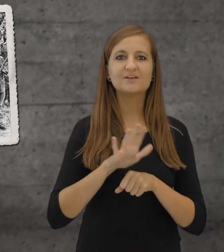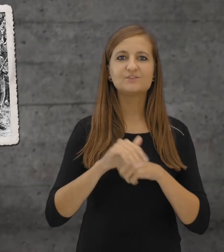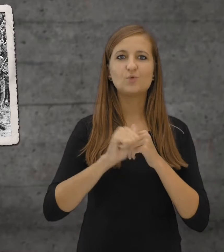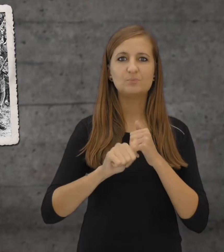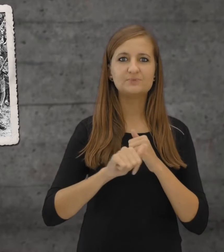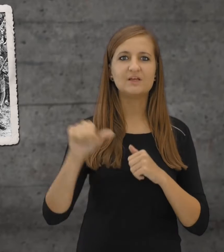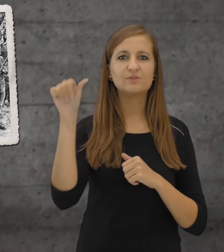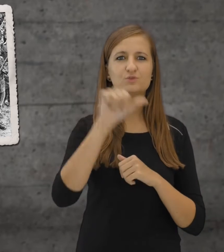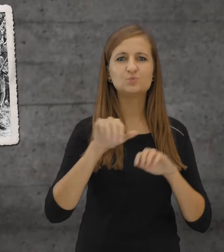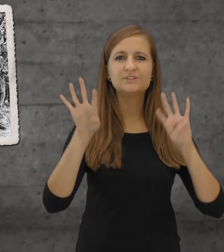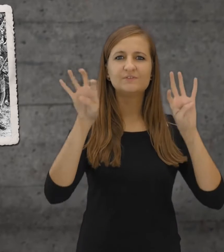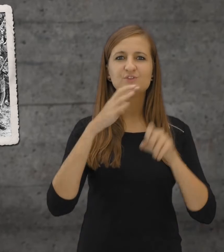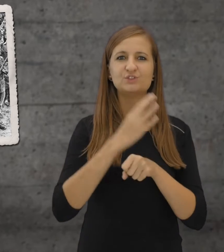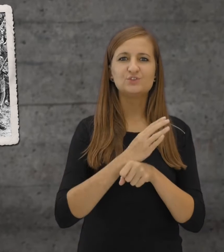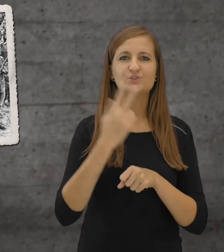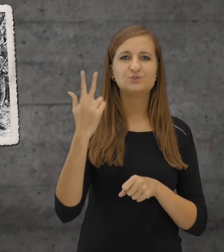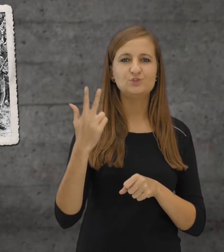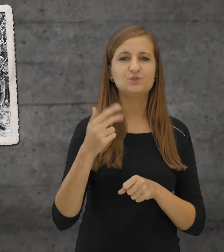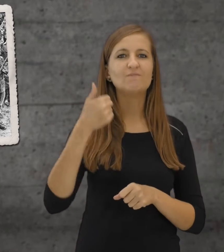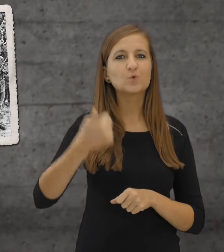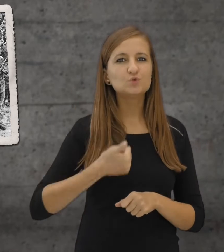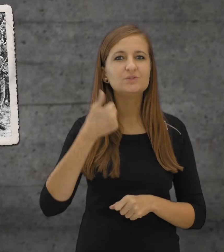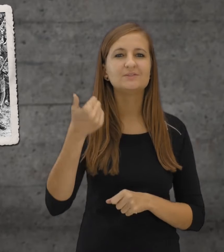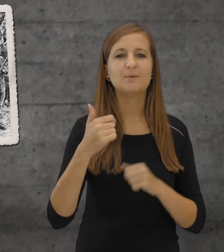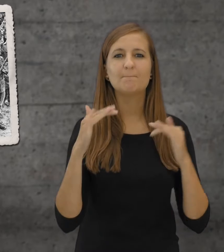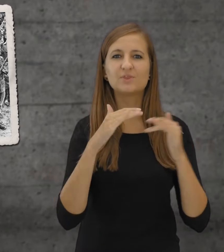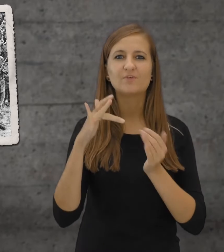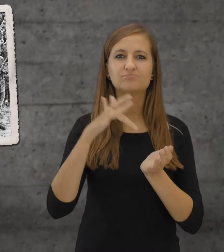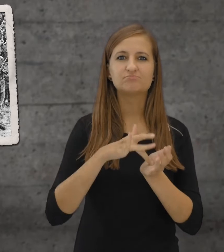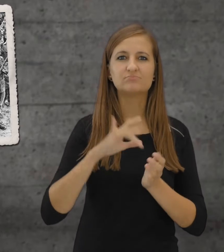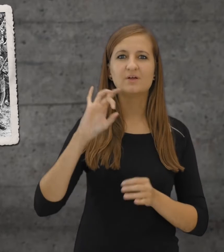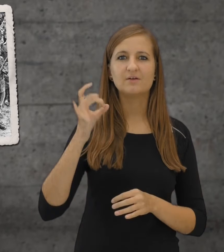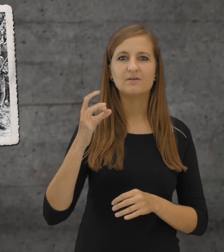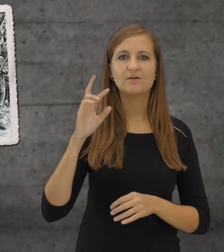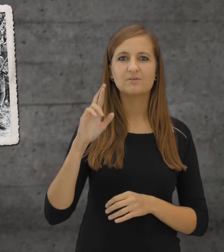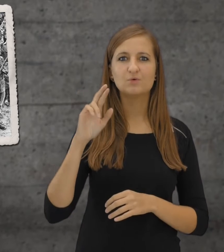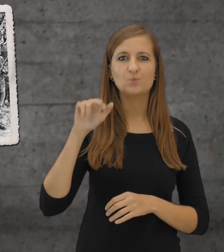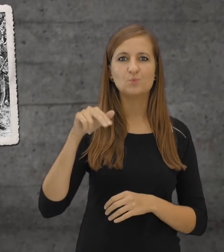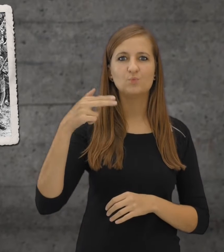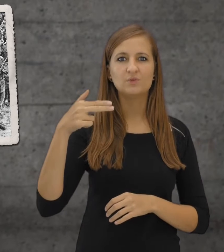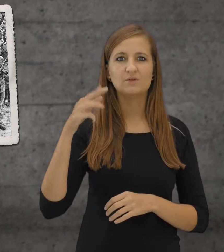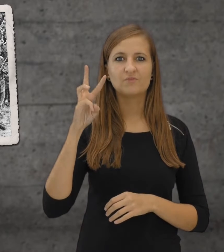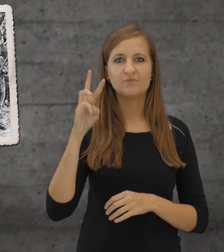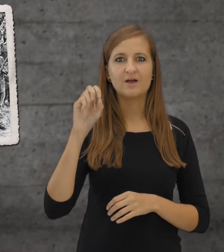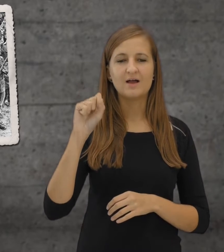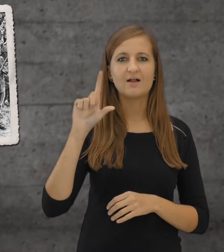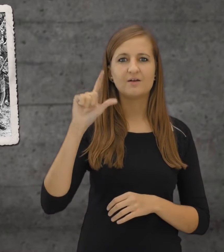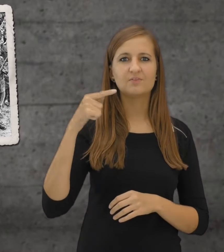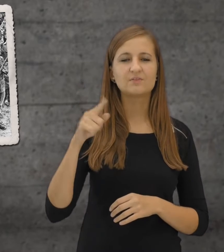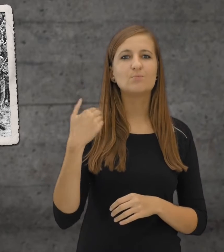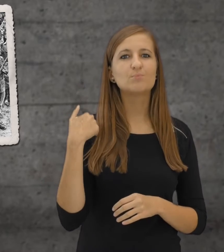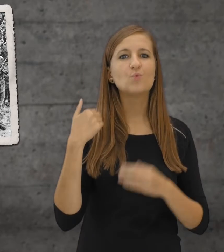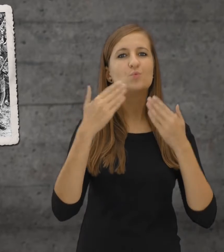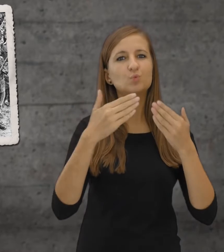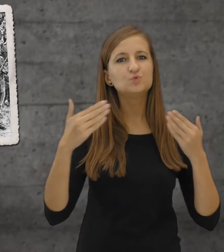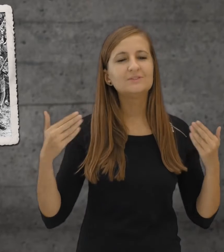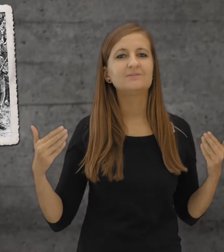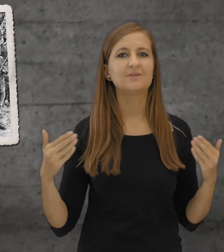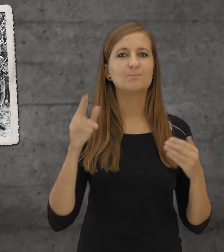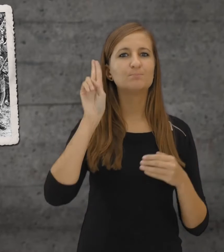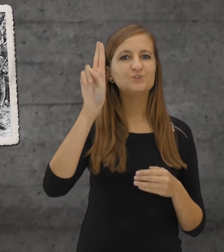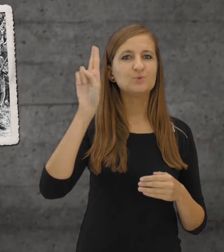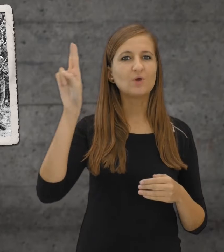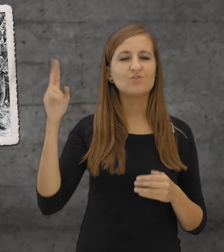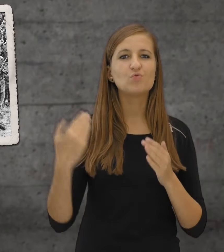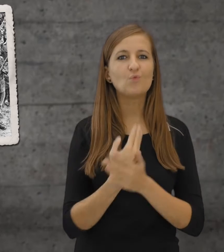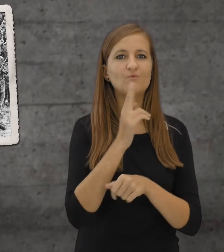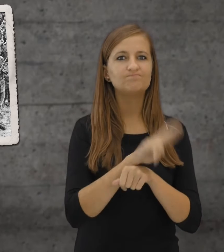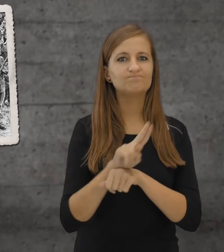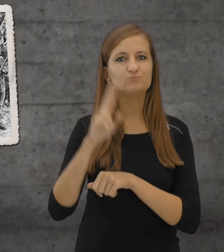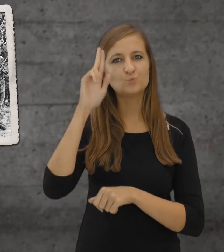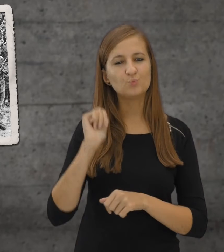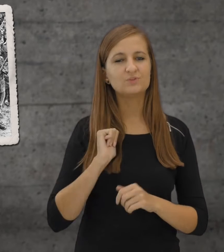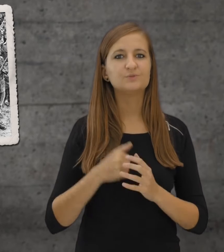W rocznicę Bitwy pod Grunwaldem, 15 lipca 1943 roku odbyła się uroczysta przysięga nowych żołnierzy.